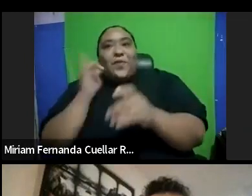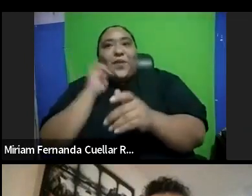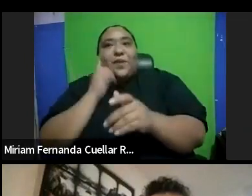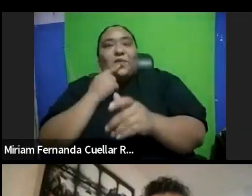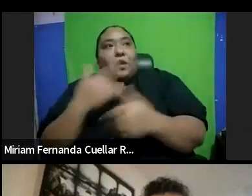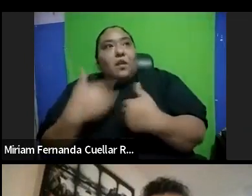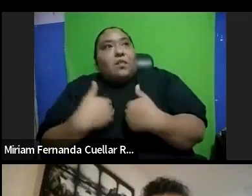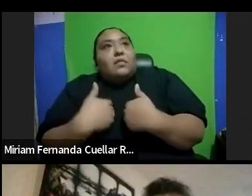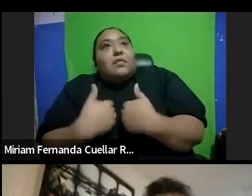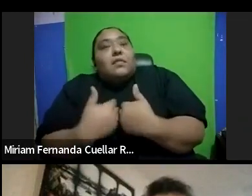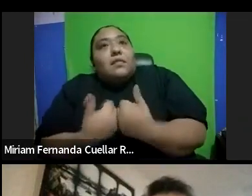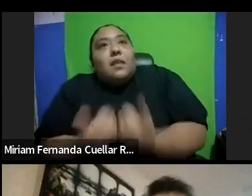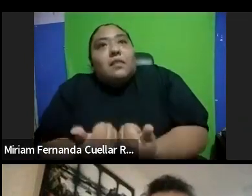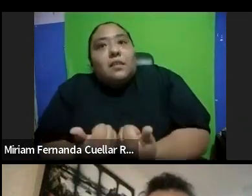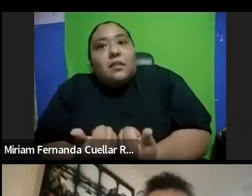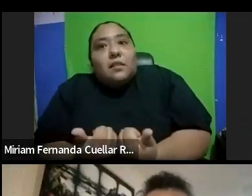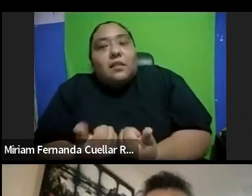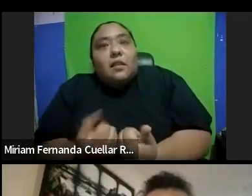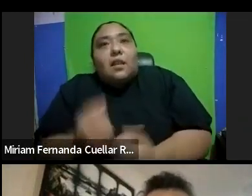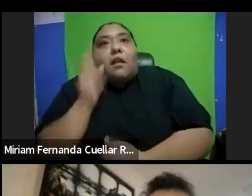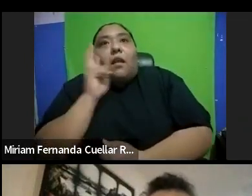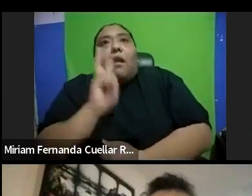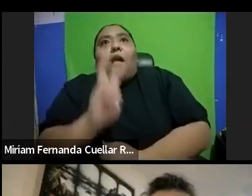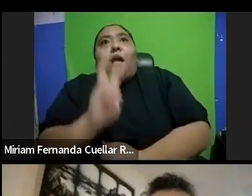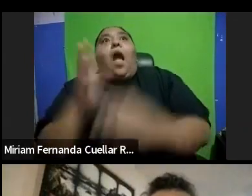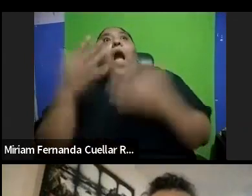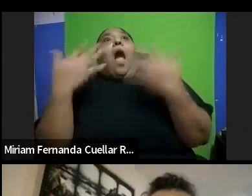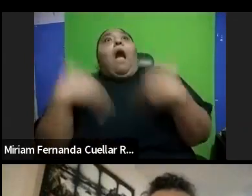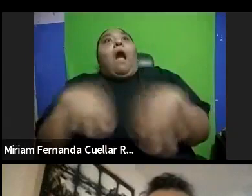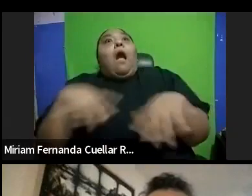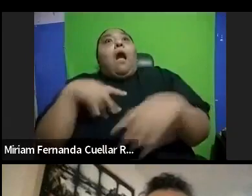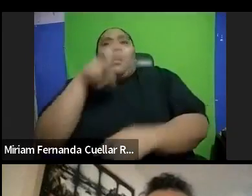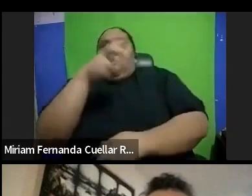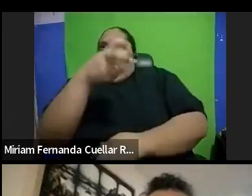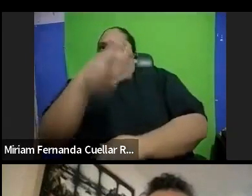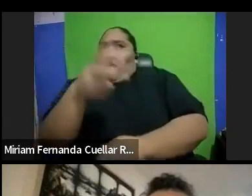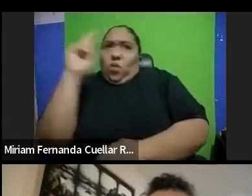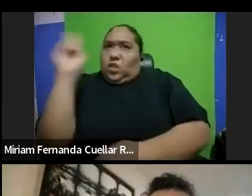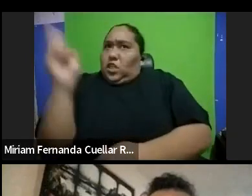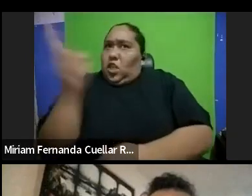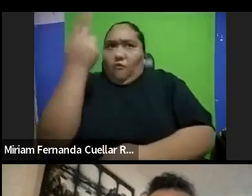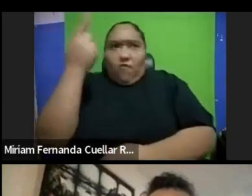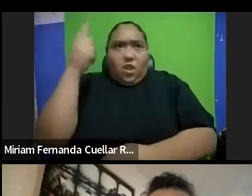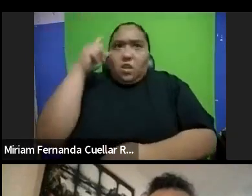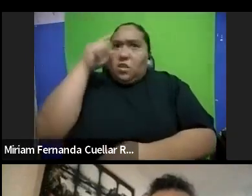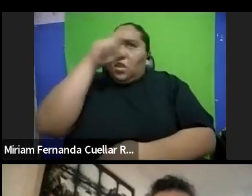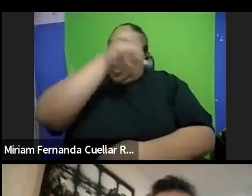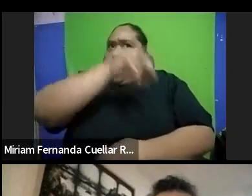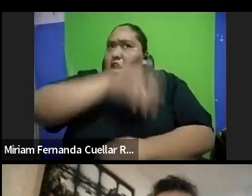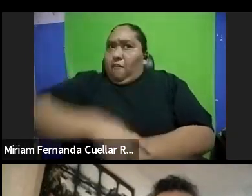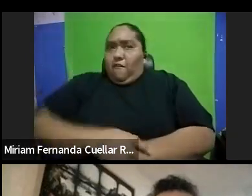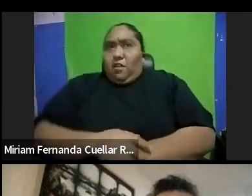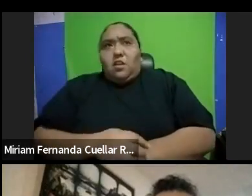que lograron entender el Teorema el Teorema de Pitágoras fue el Teorema de Pitágoras fue a es que eso es de nivel universitario universitario. St universitario universitario.